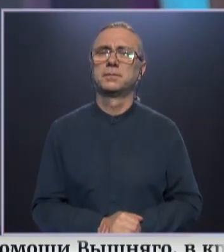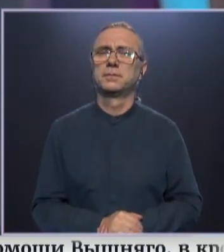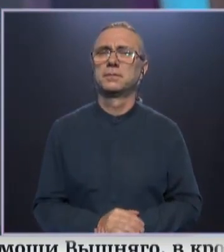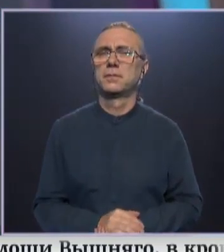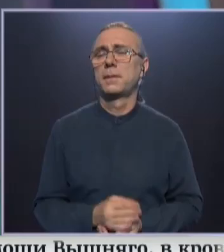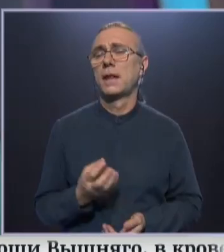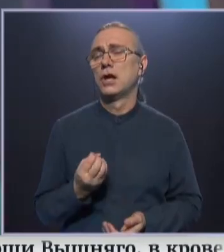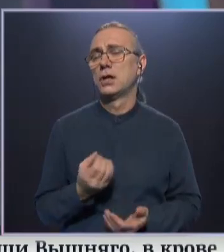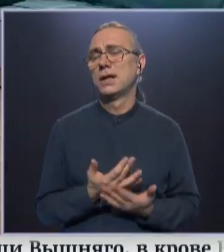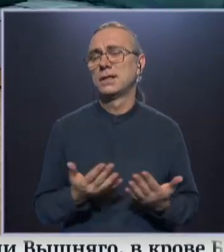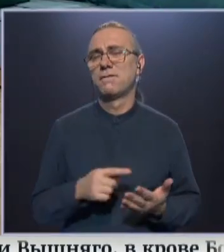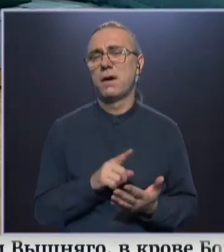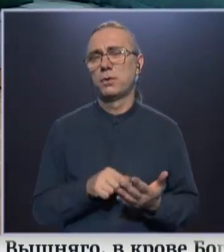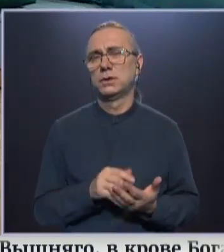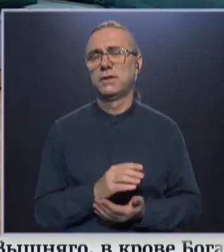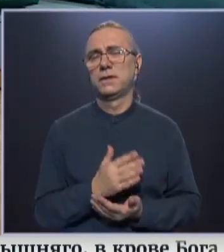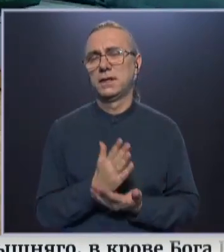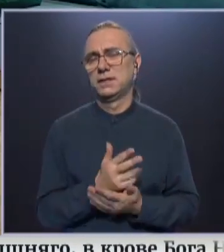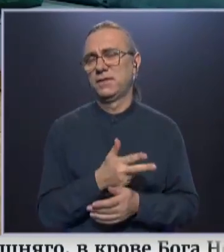видео вопросов Давайте посмотрим сейчас прямо